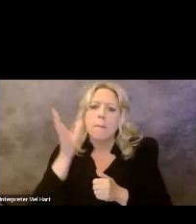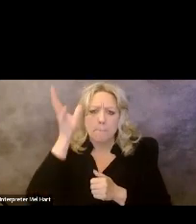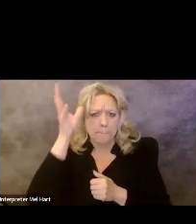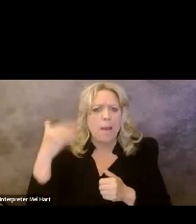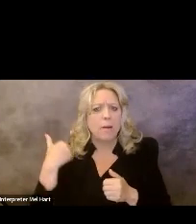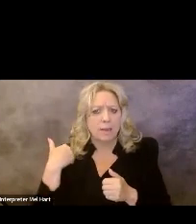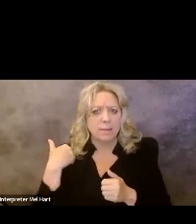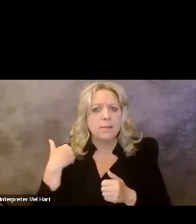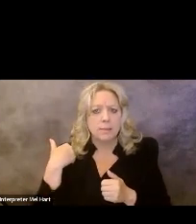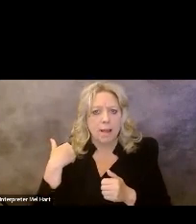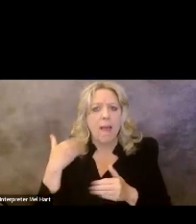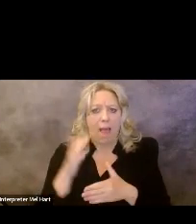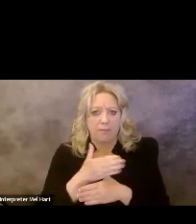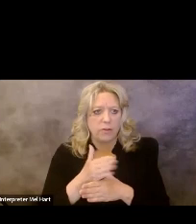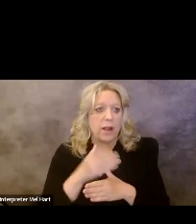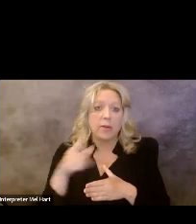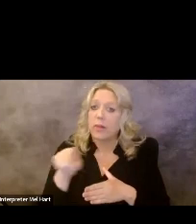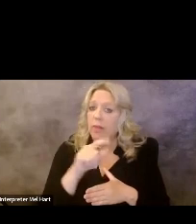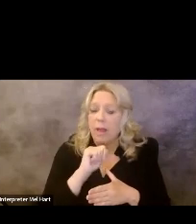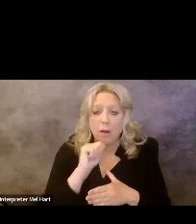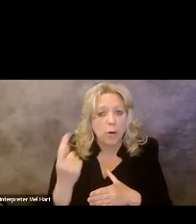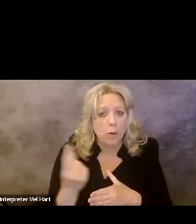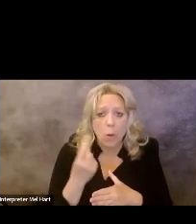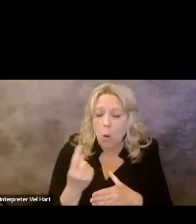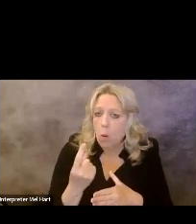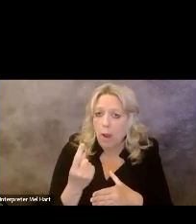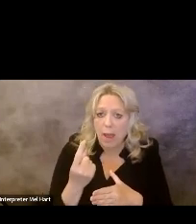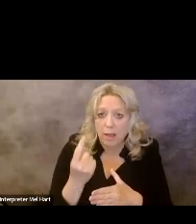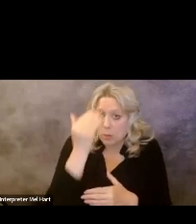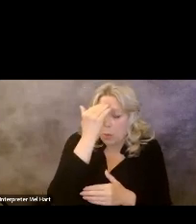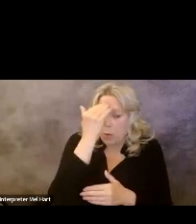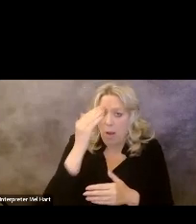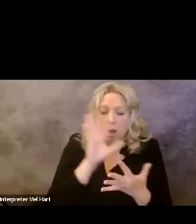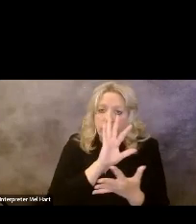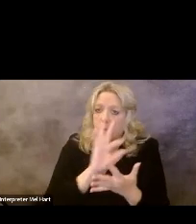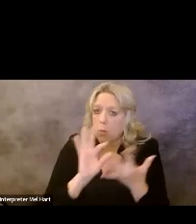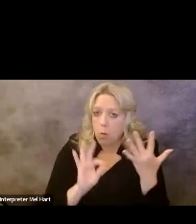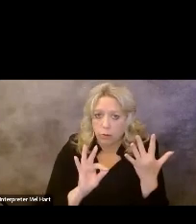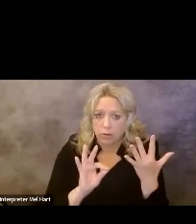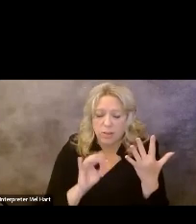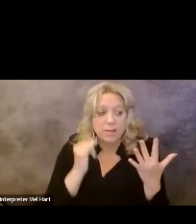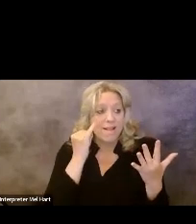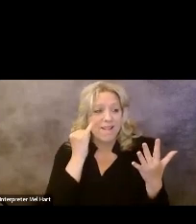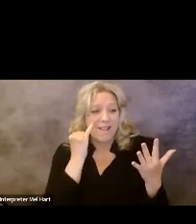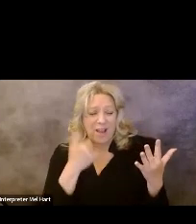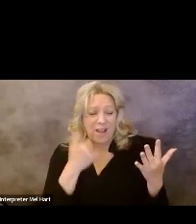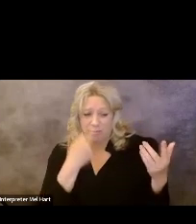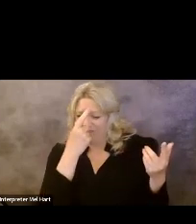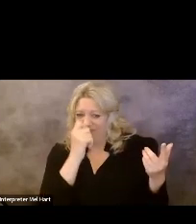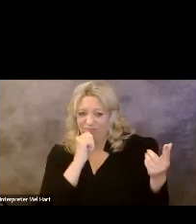no siempre conocen sus opciones cuando no están de acuerdo con la escuela o el distrito sobre la colocación,